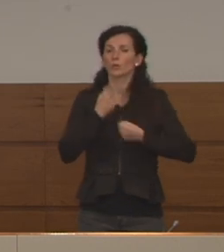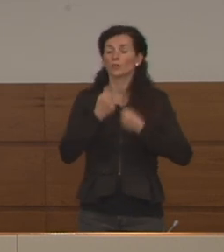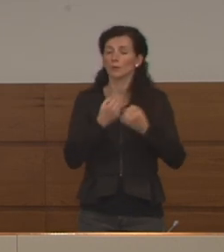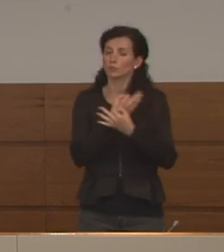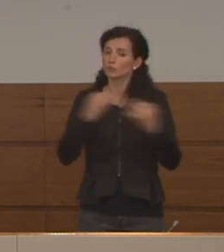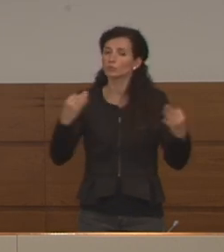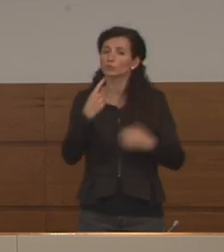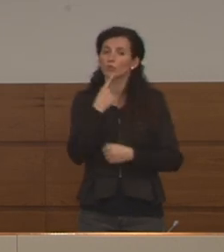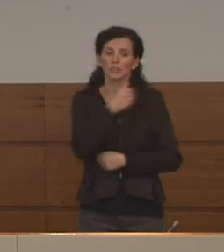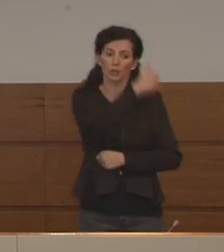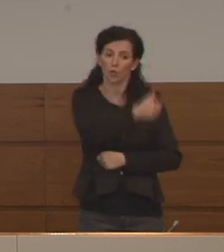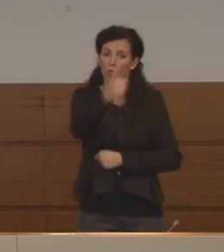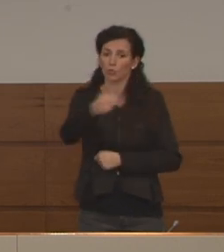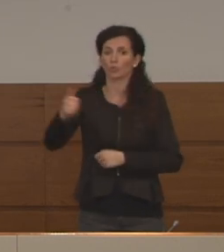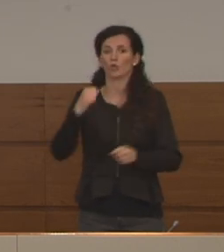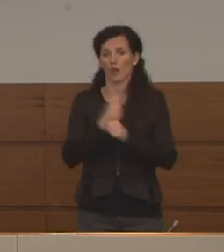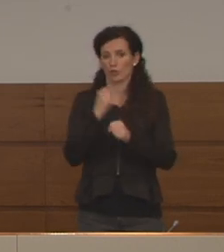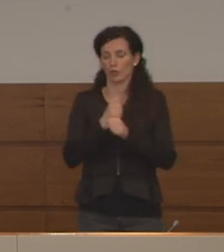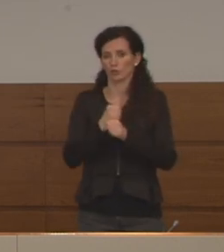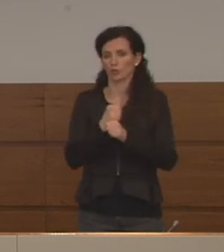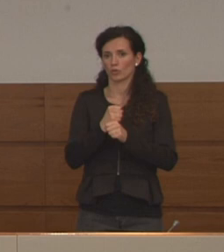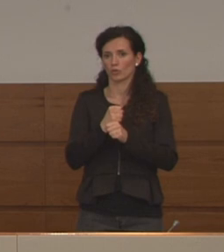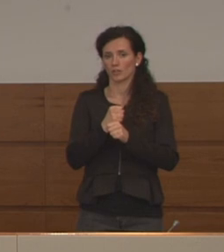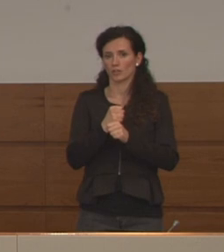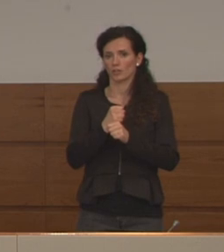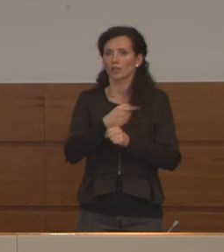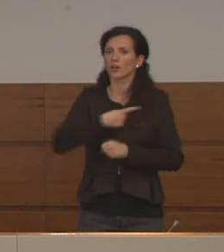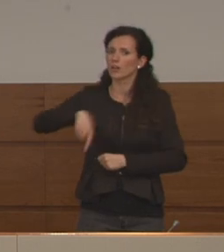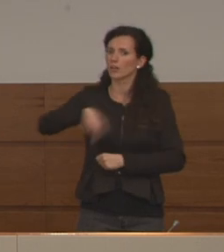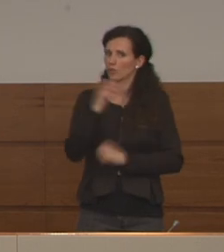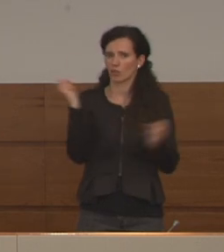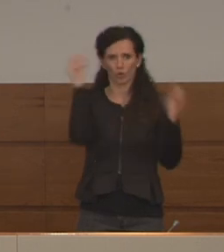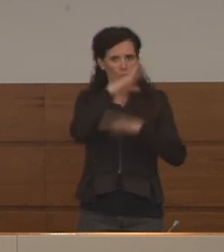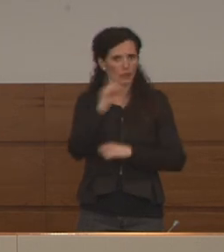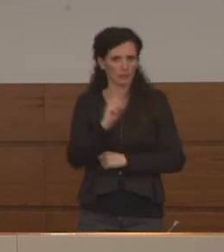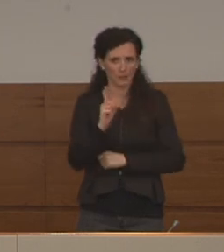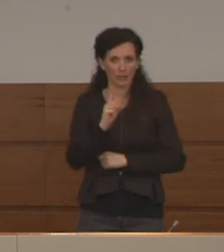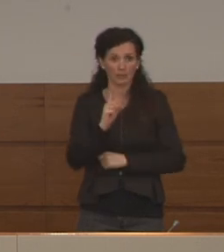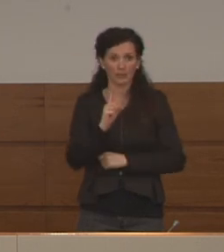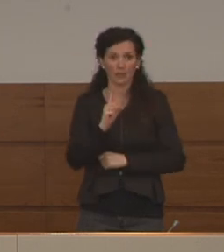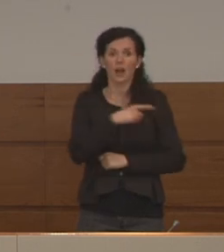Perché non ci dimentichiamo che comunque c'è una responsabilità individuale.